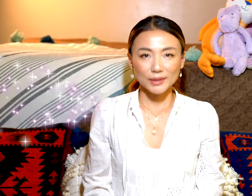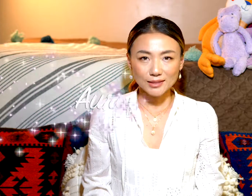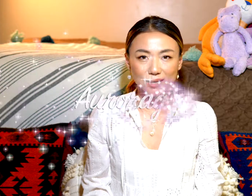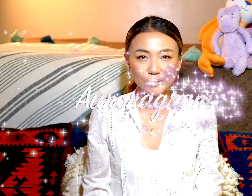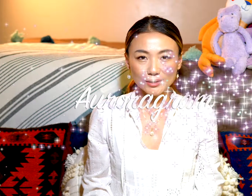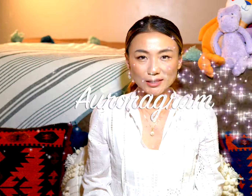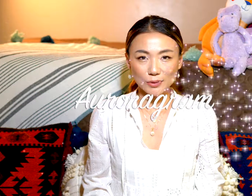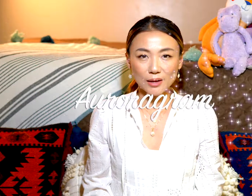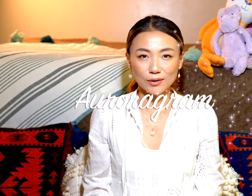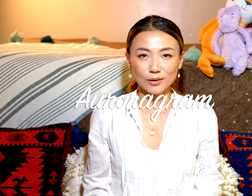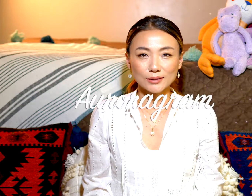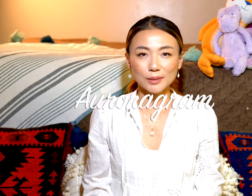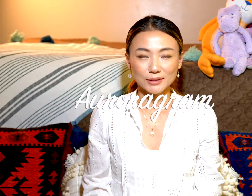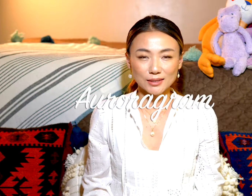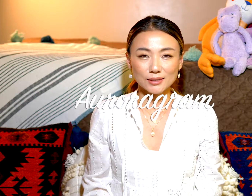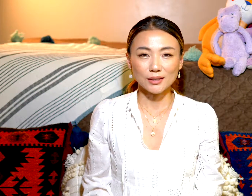皆さんこんにちはアローラグラムです！